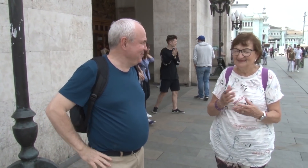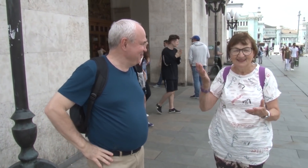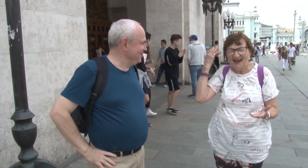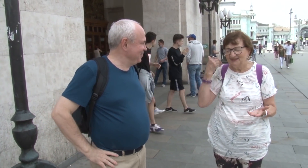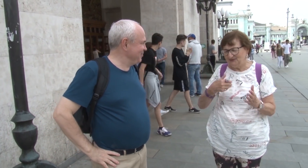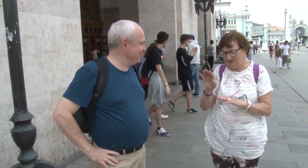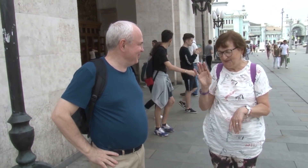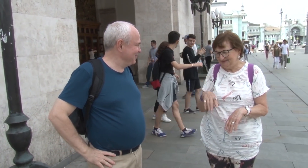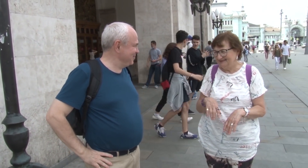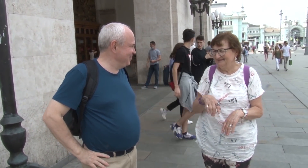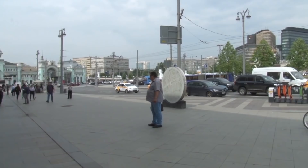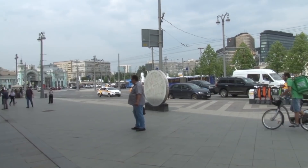Раньше лучше было!